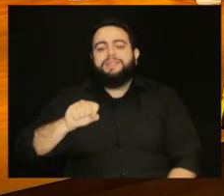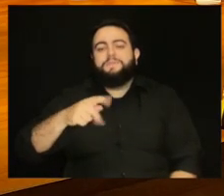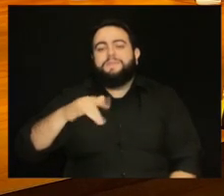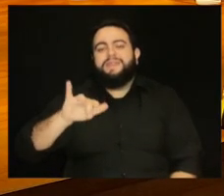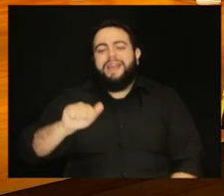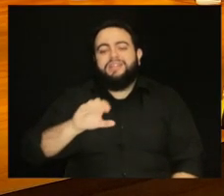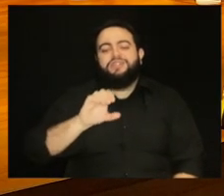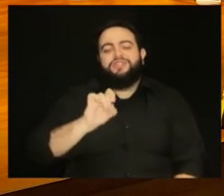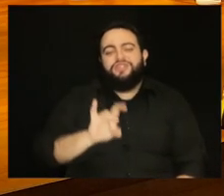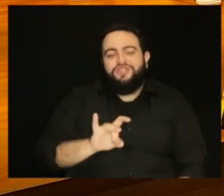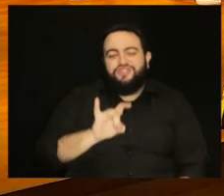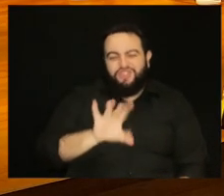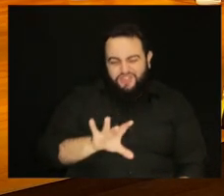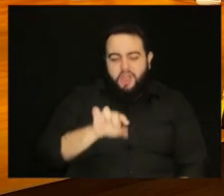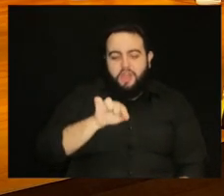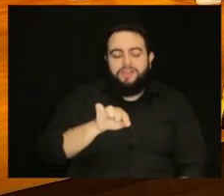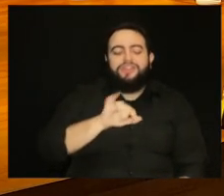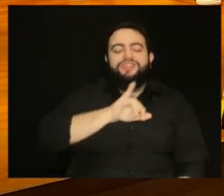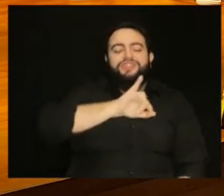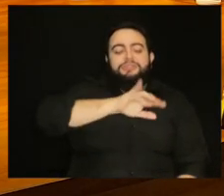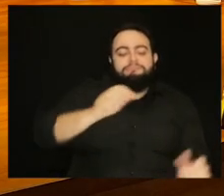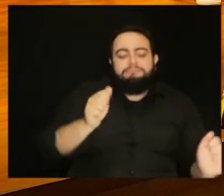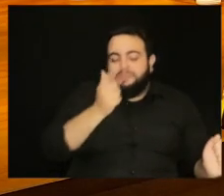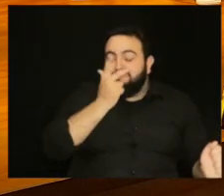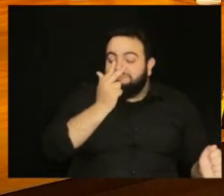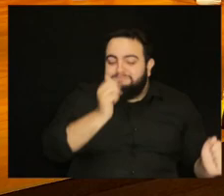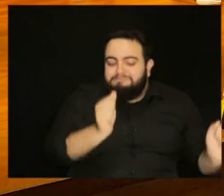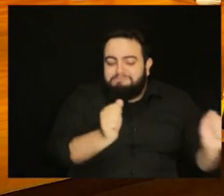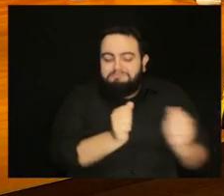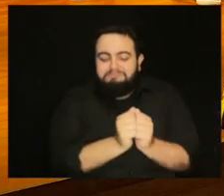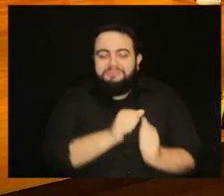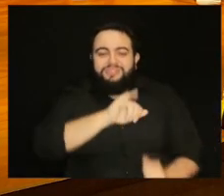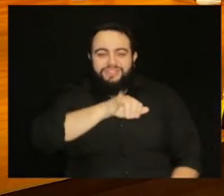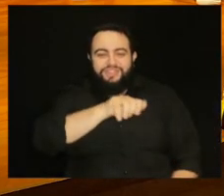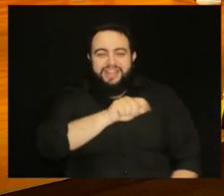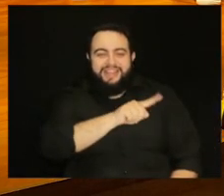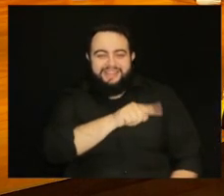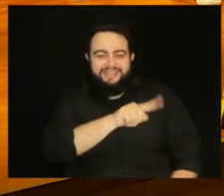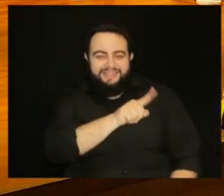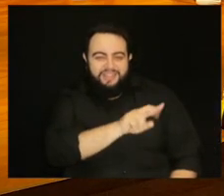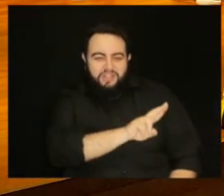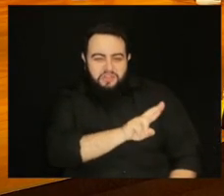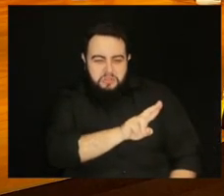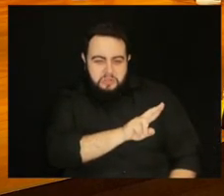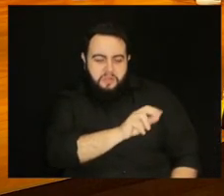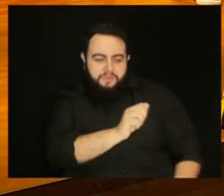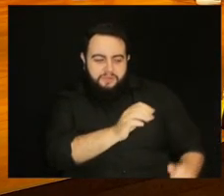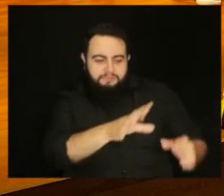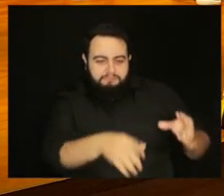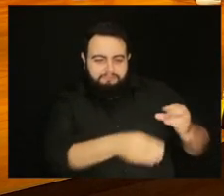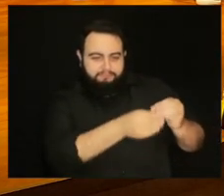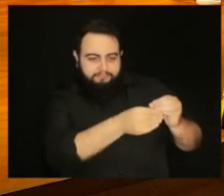Orquestra Royal Jazz Band que depois transformaria em Orquestra Rojabá, ou vários outros grupos que